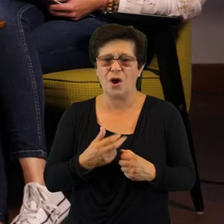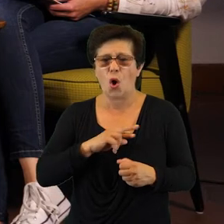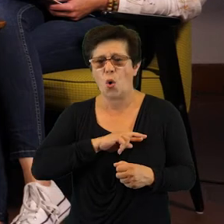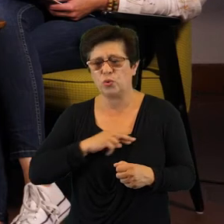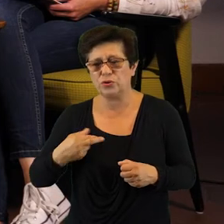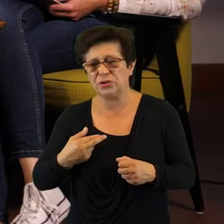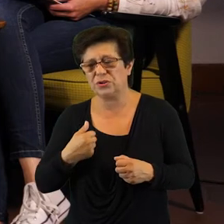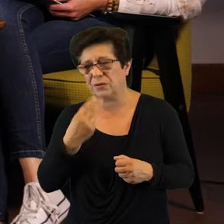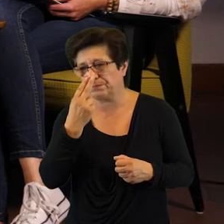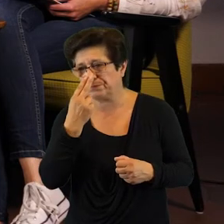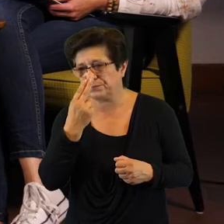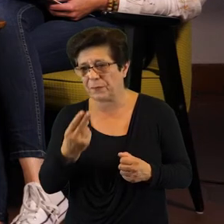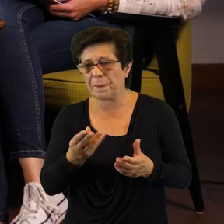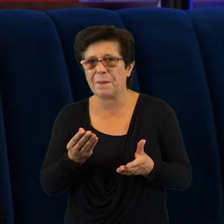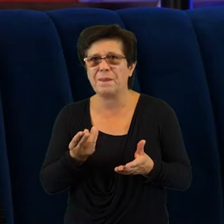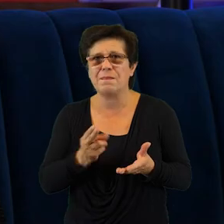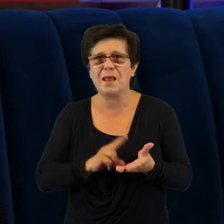w spojrzeniu na powojenną Polskę,